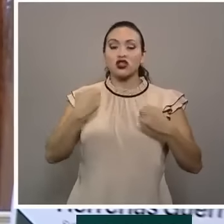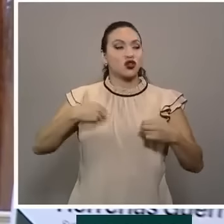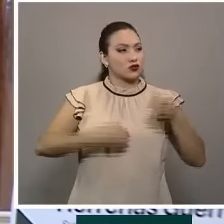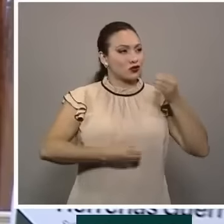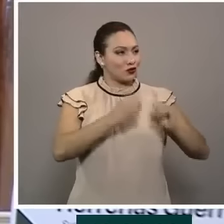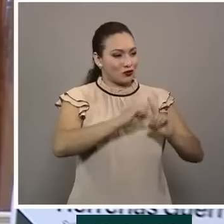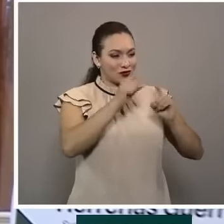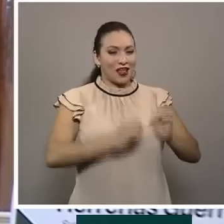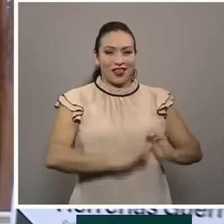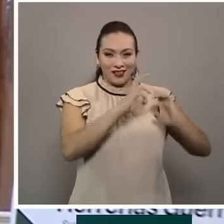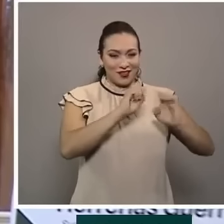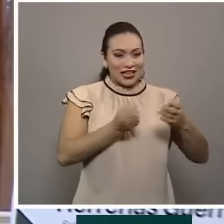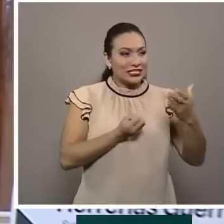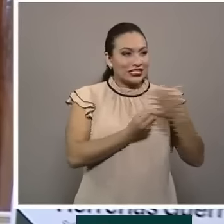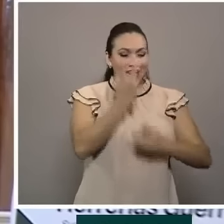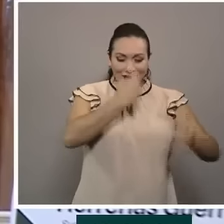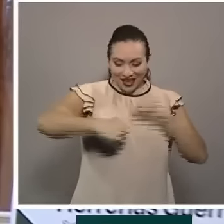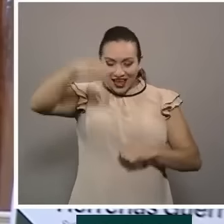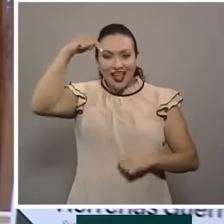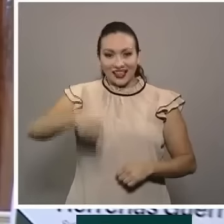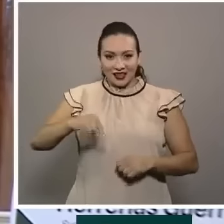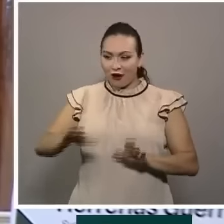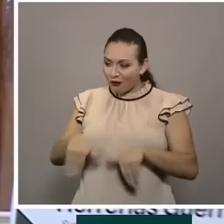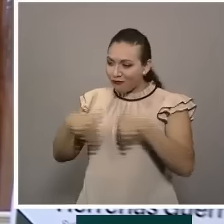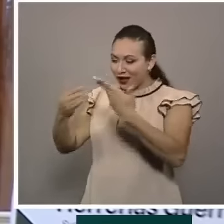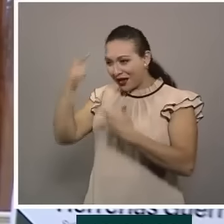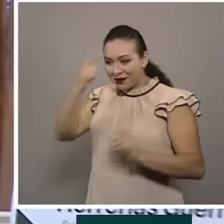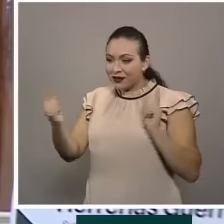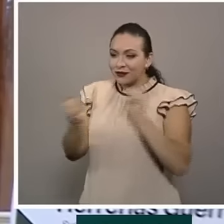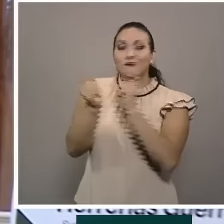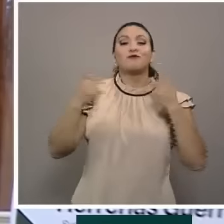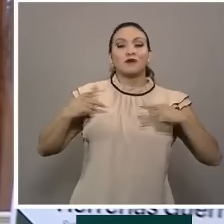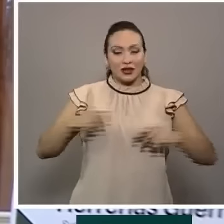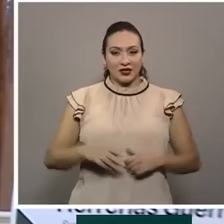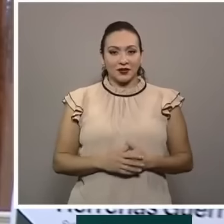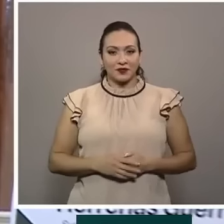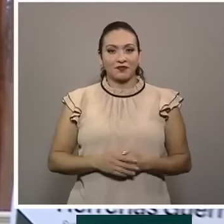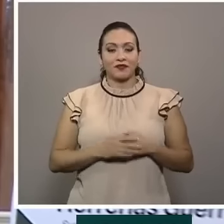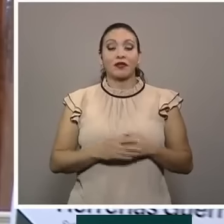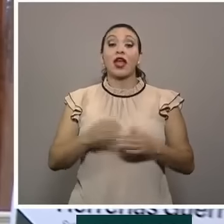de Justicia de la Nación. La producción jurídica de esta nueva etapa de la Corte